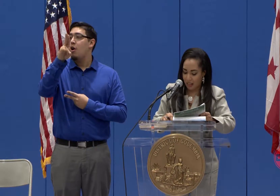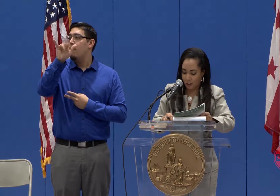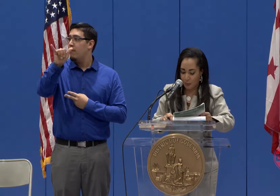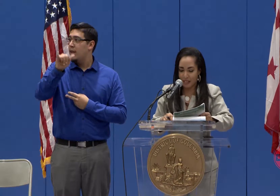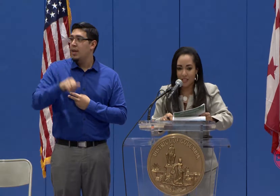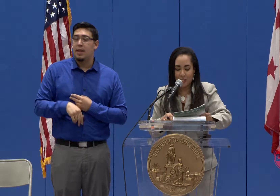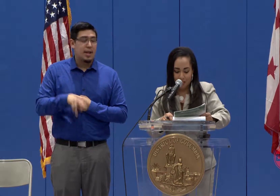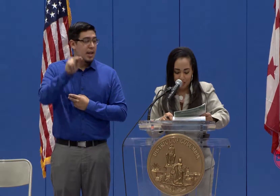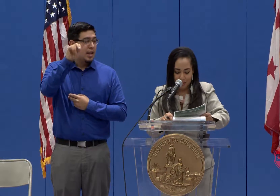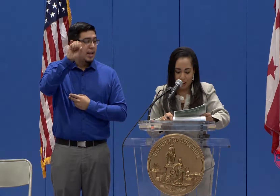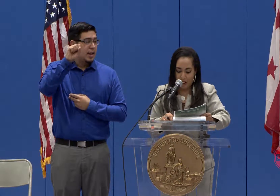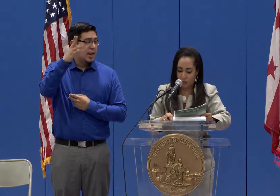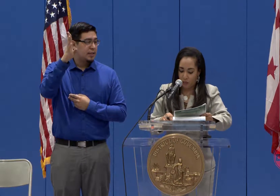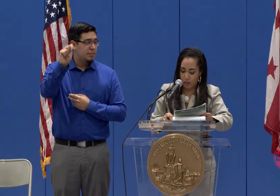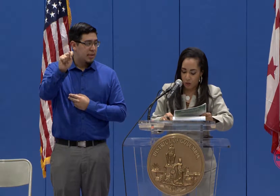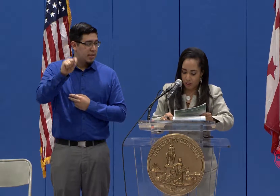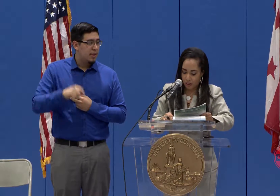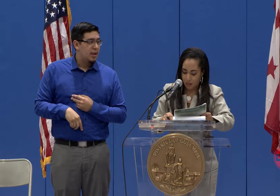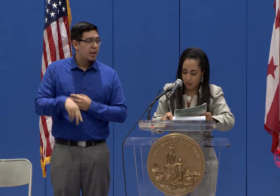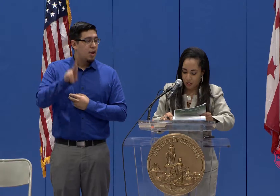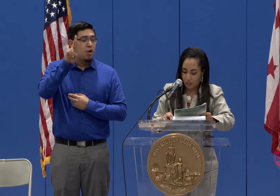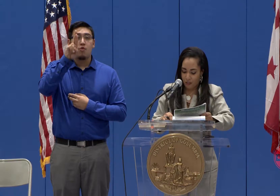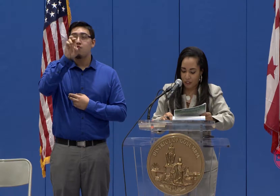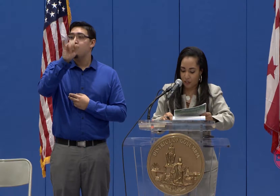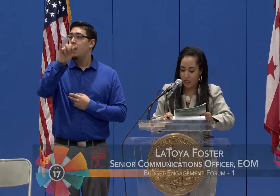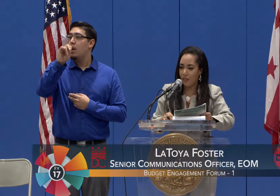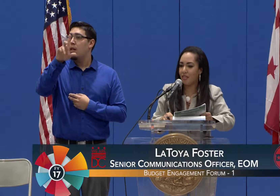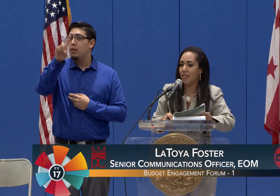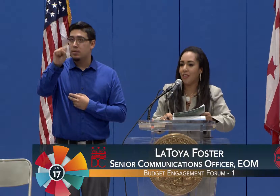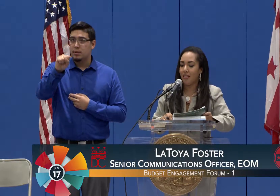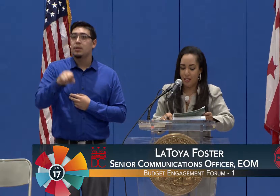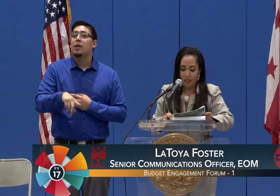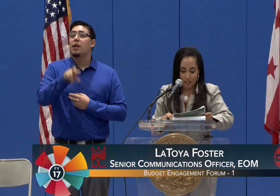DIRECTOR NESBITT, DIRECTOR REYNOLDS, DIRECTOR DAVIDSON AND